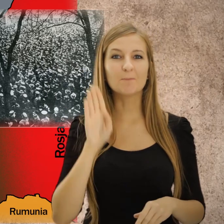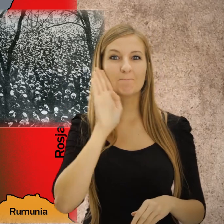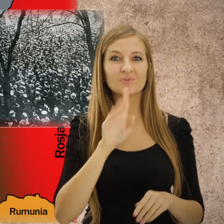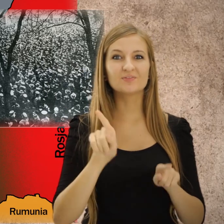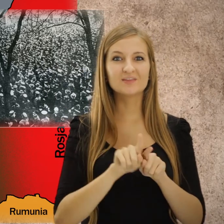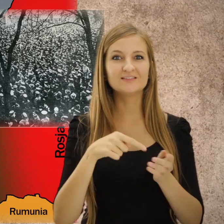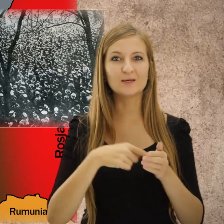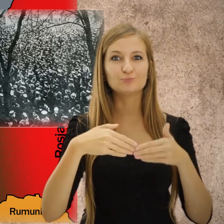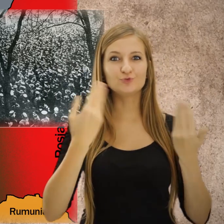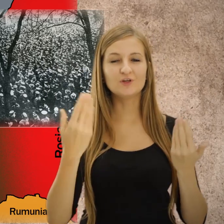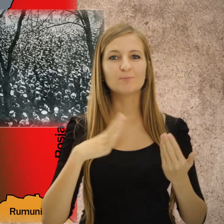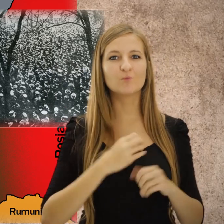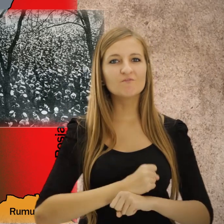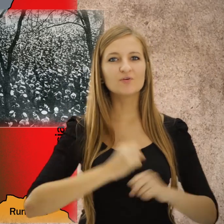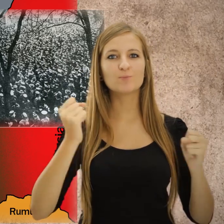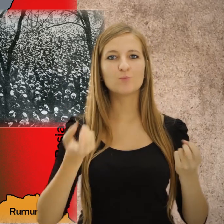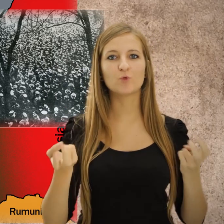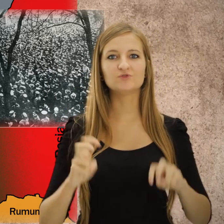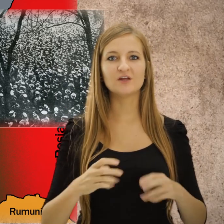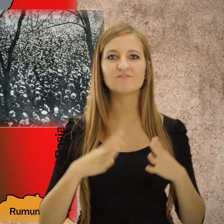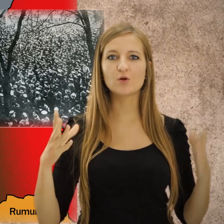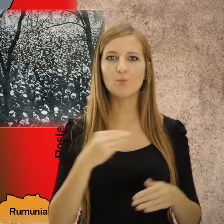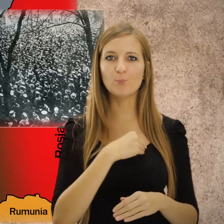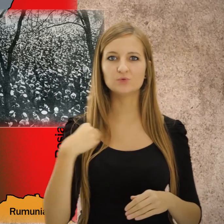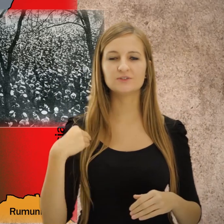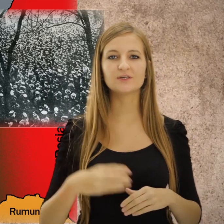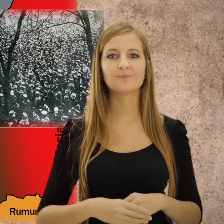Tego dnia wybuchło Powstanie Wielkopolskie.